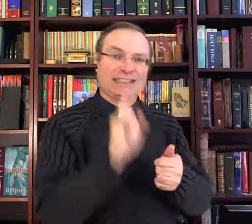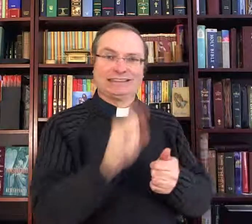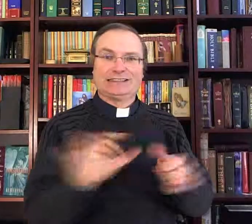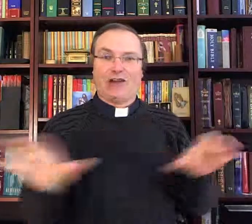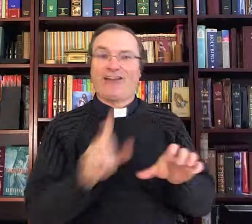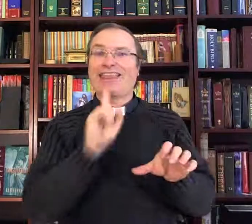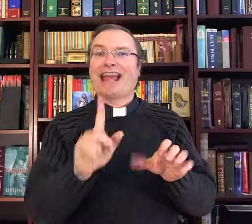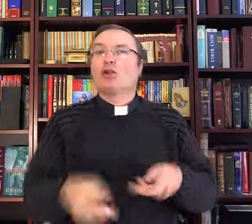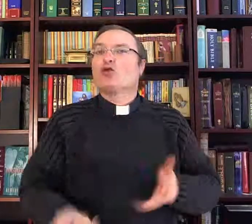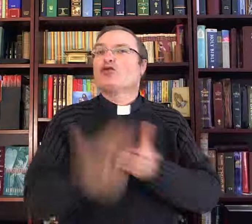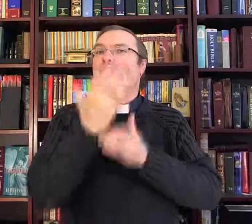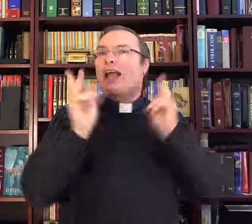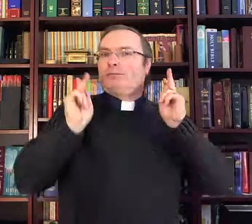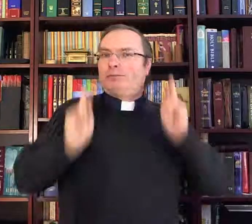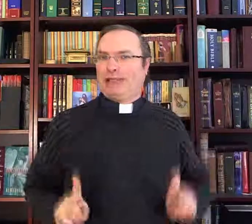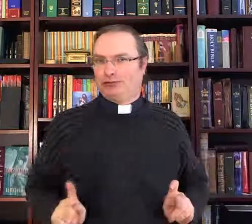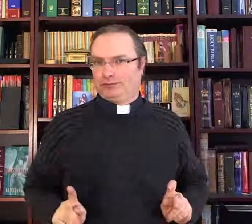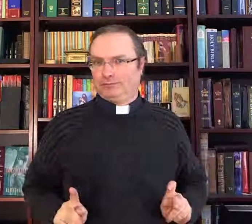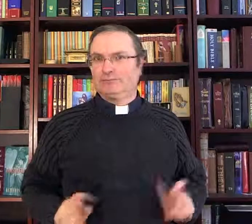mais c'est le fait d'être une nouvelle créature.